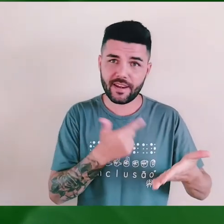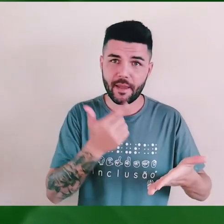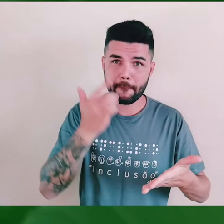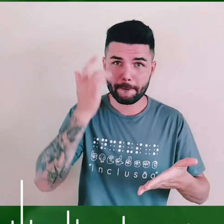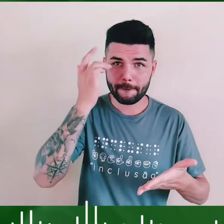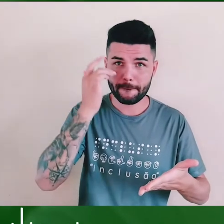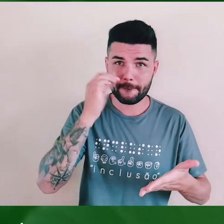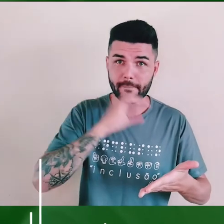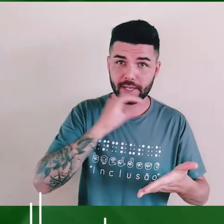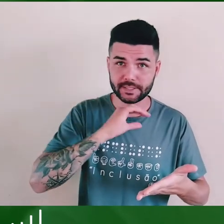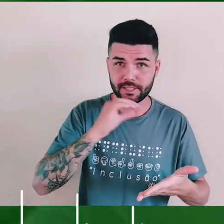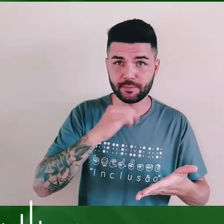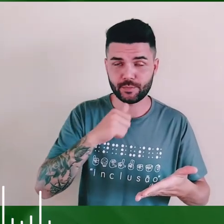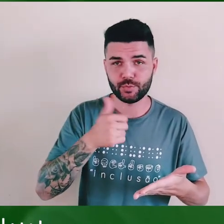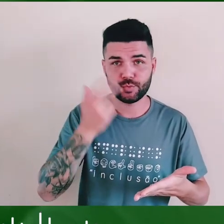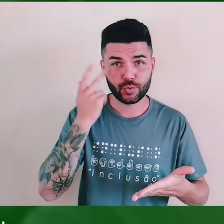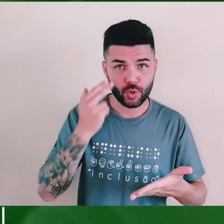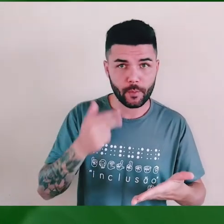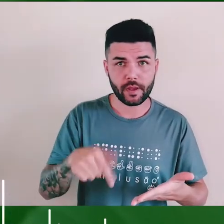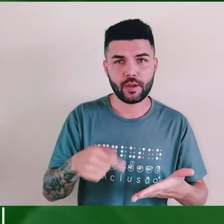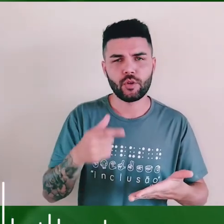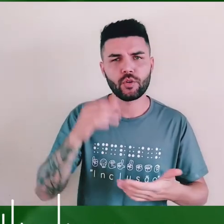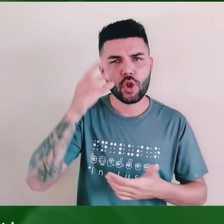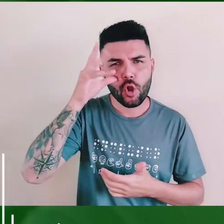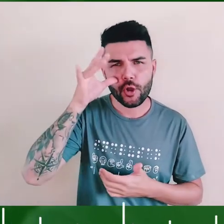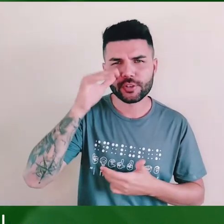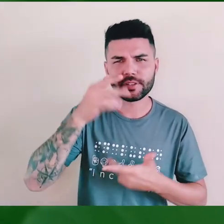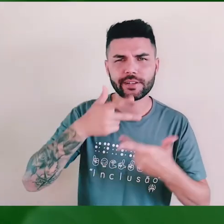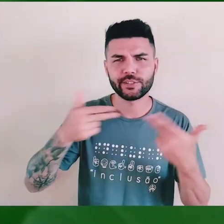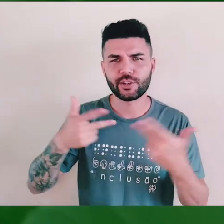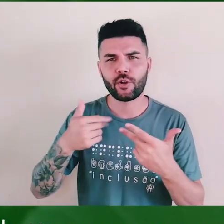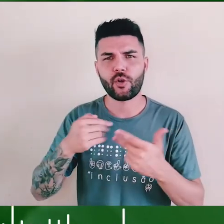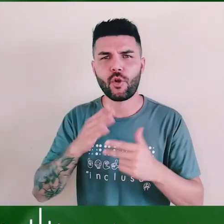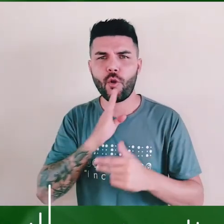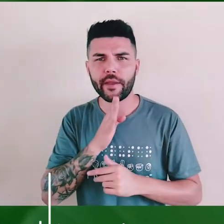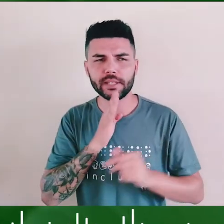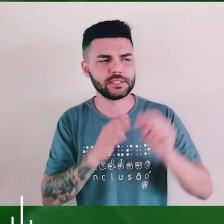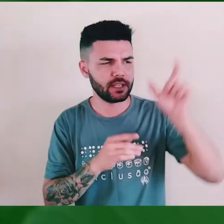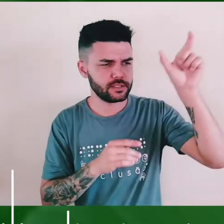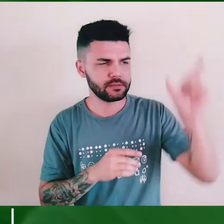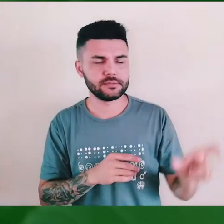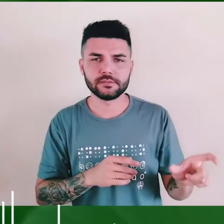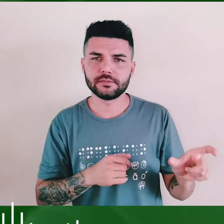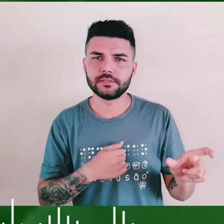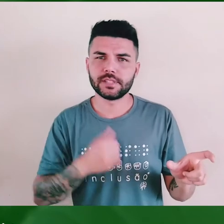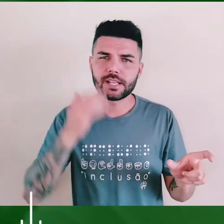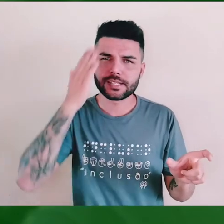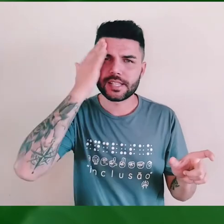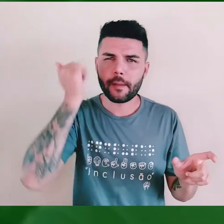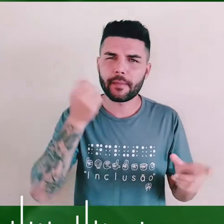de curiosidades mesmo, pra gente saber um pouquinho mais de coisas sobre seu dia a dia.